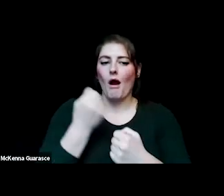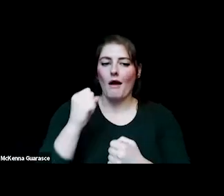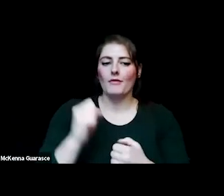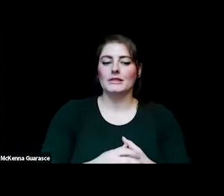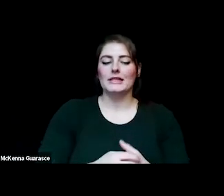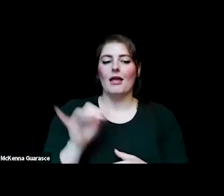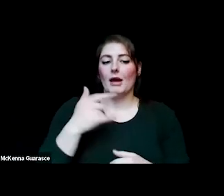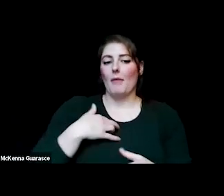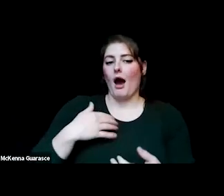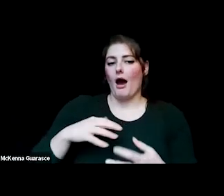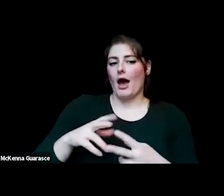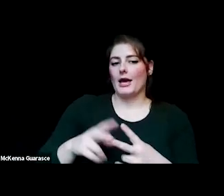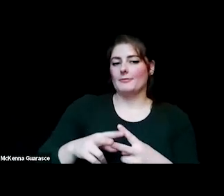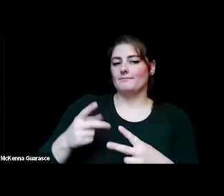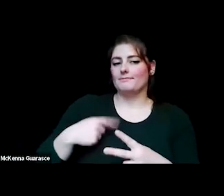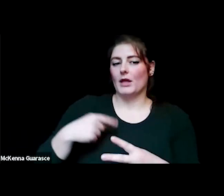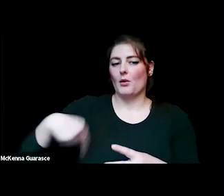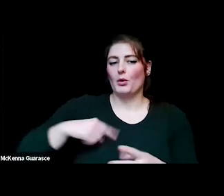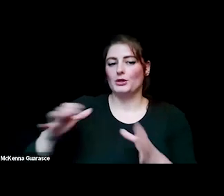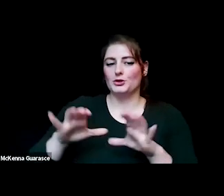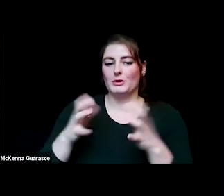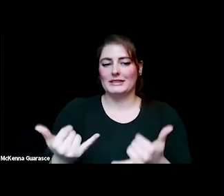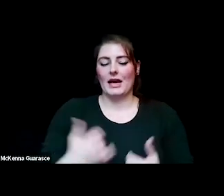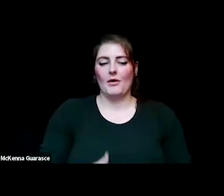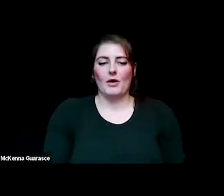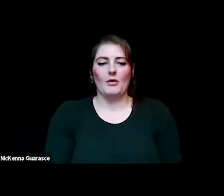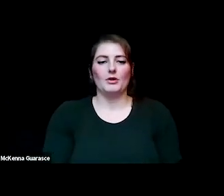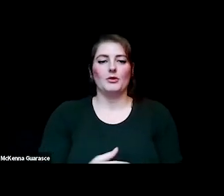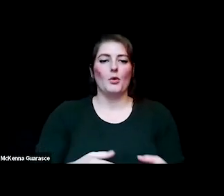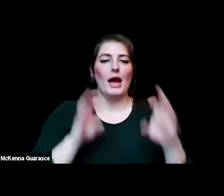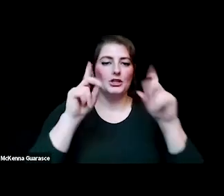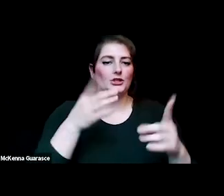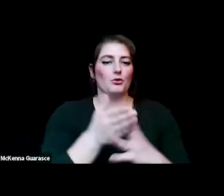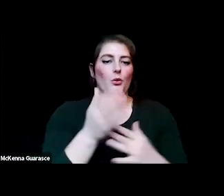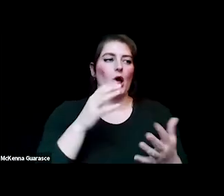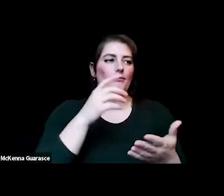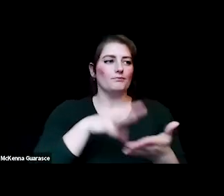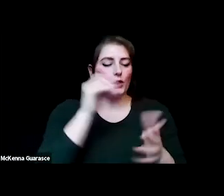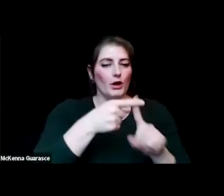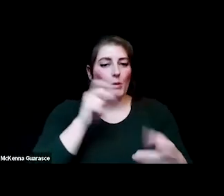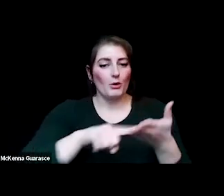intervención directa, educación bidireccional a través del aprendizaje de nuestra investigación y nuestro consejo asesor comunitario